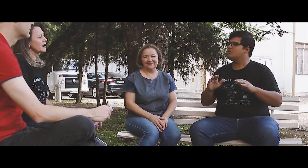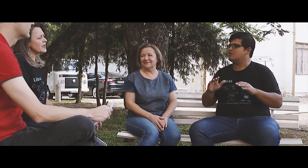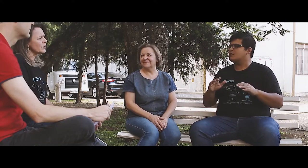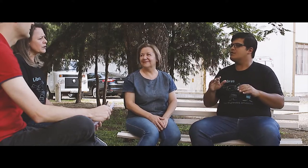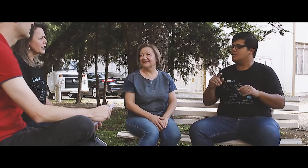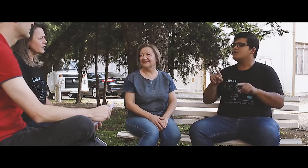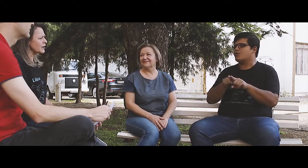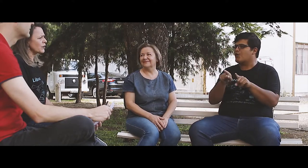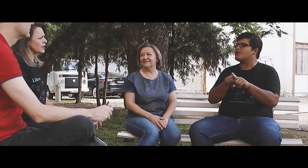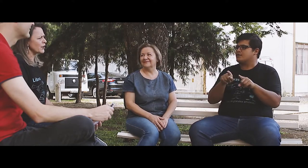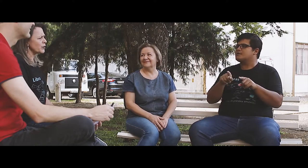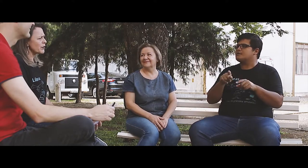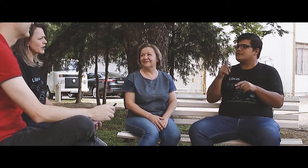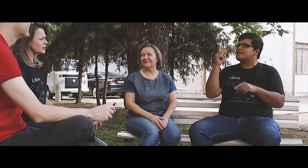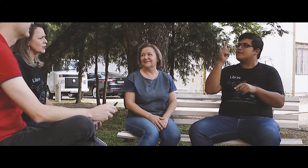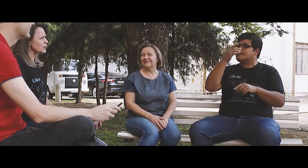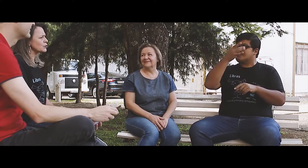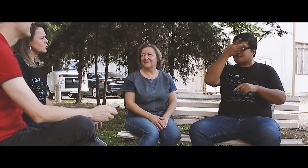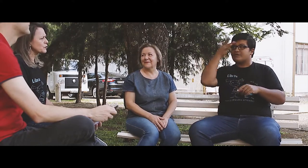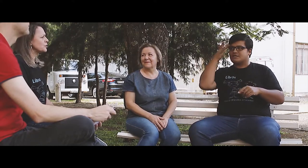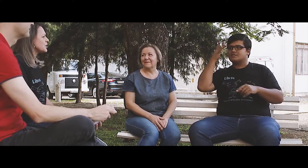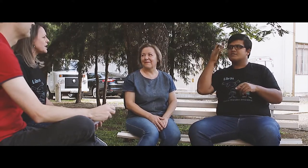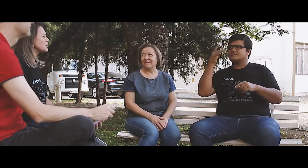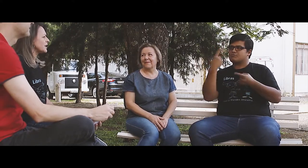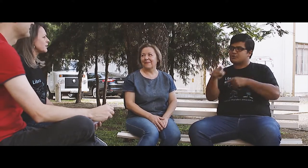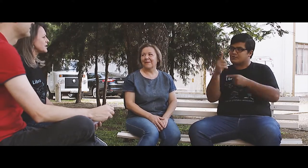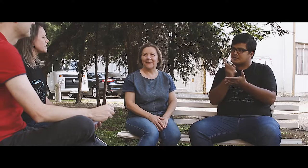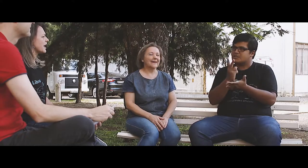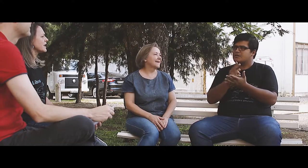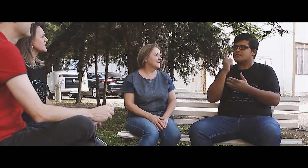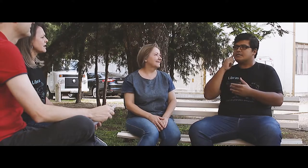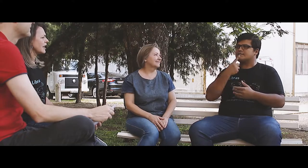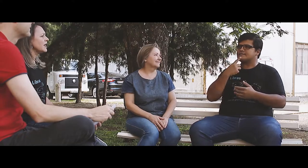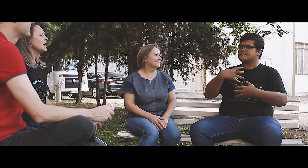eu não tenho vergonha eu me mostro, eu sou surdo e utilizo a língua de sinais,